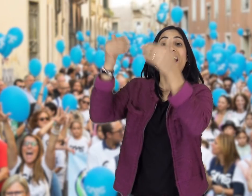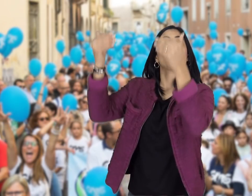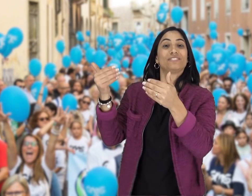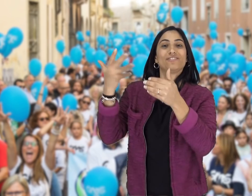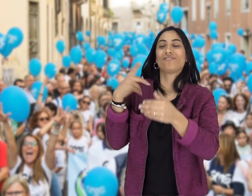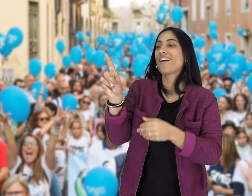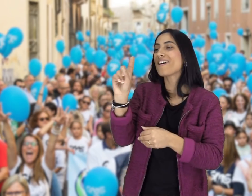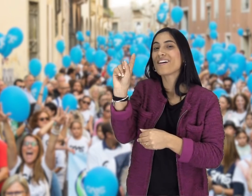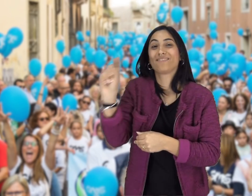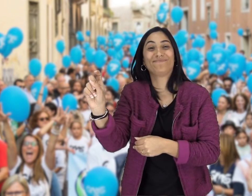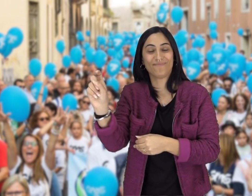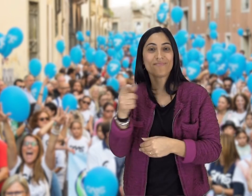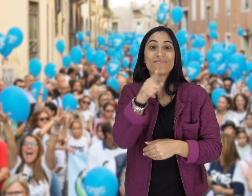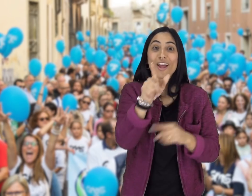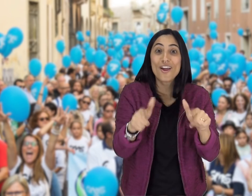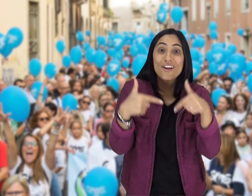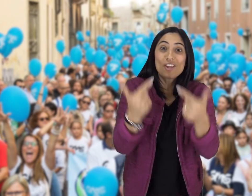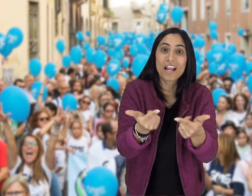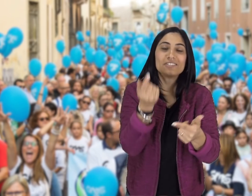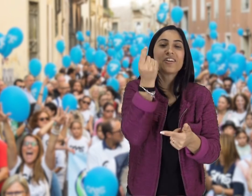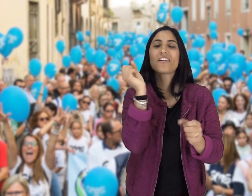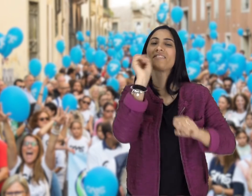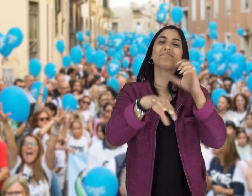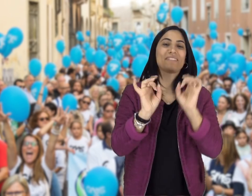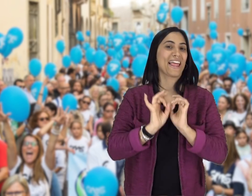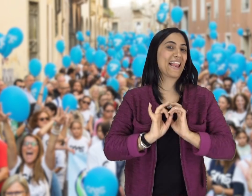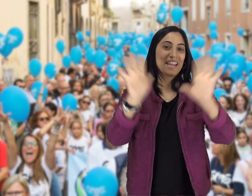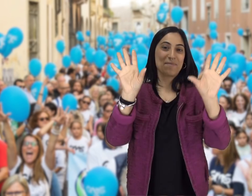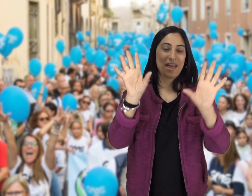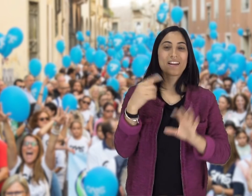Sulla nostra pagina Facebook inoltre abbiamo aggiunto il bottone "Fai una donazione" che ti permette di